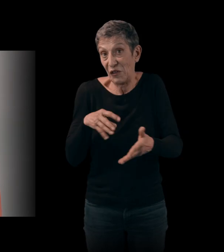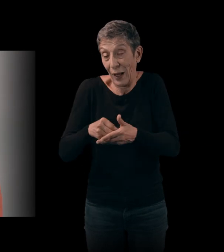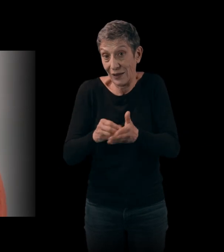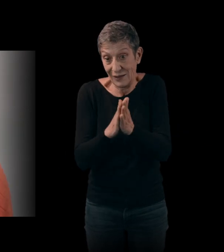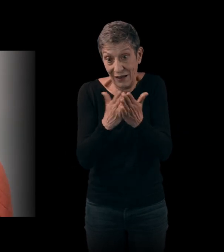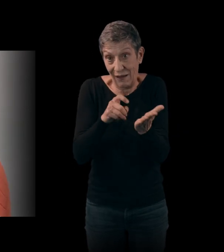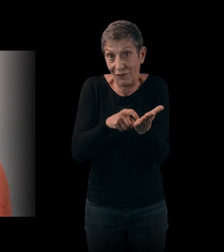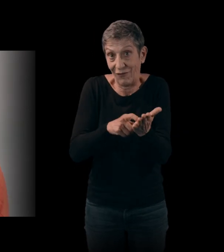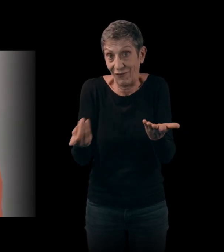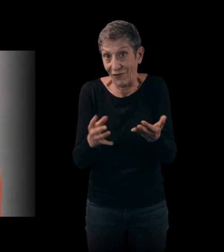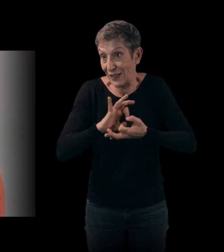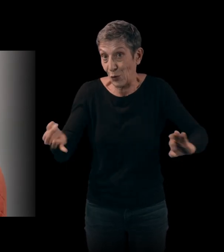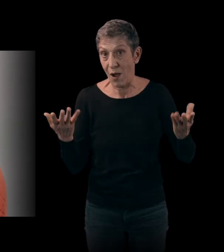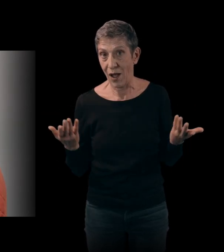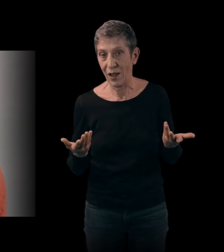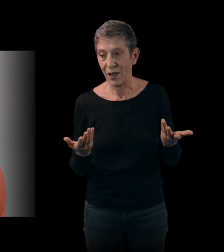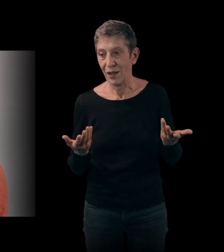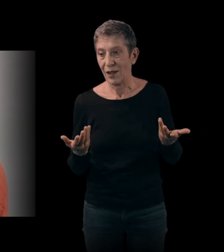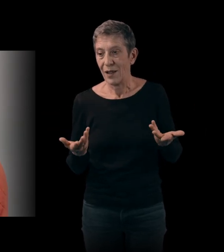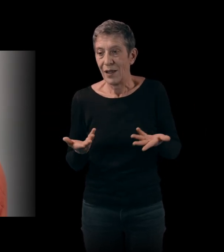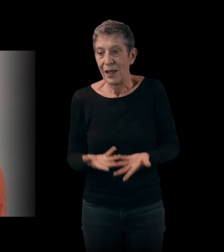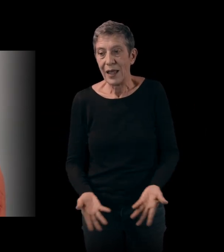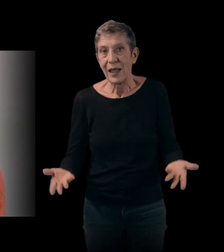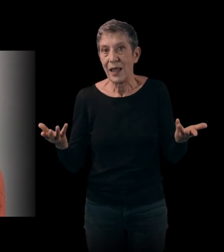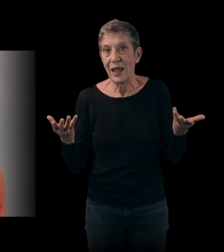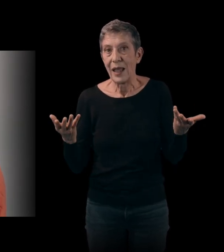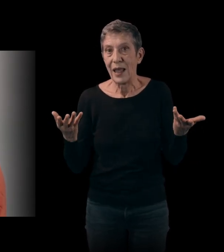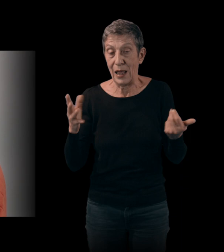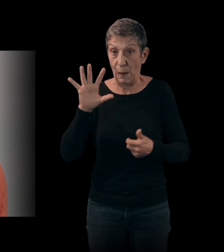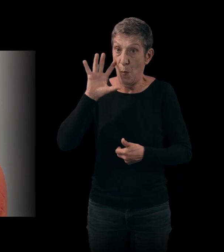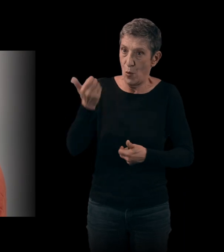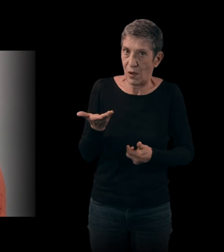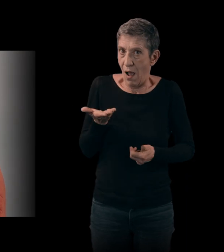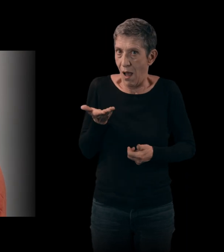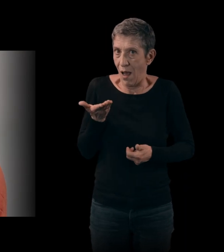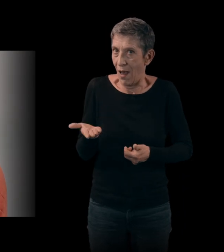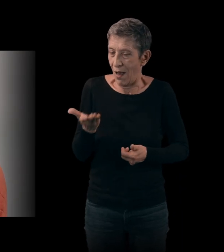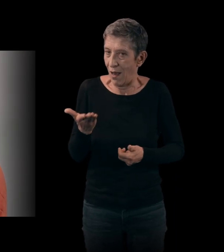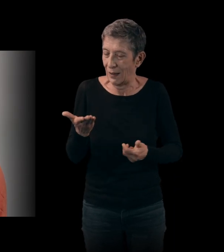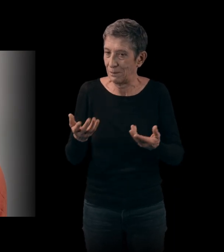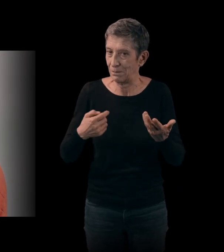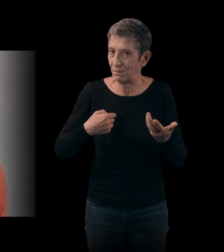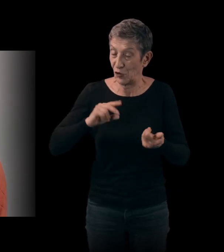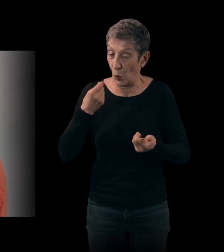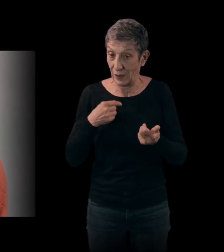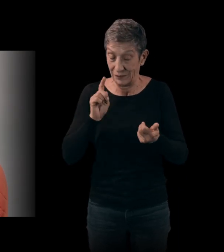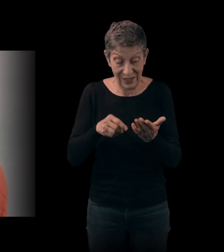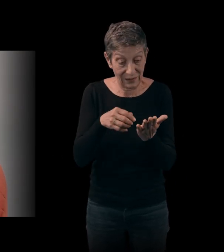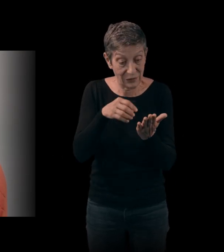ce qui explique sans doute pourquoi c'était vraiment dans la langue qu'il fallait que j'arrive à trouver la vérité de ce qu'on avait partagé.